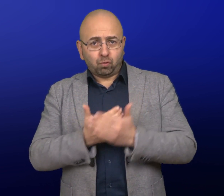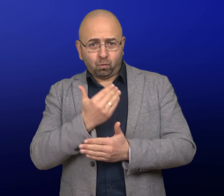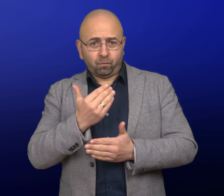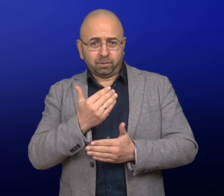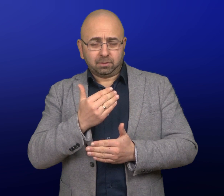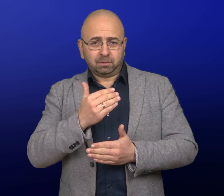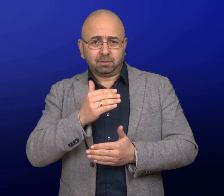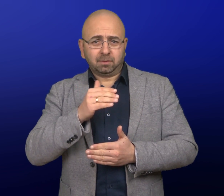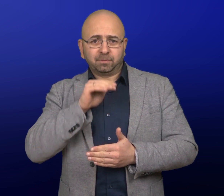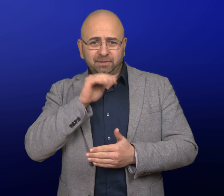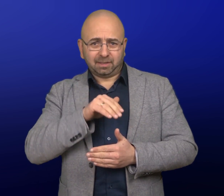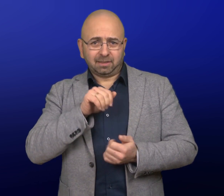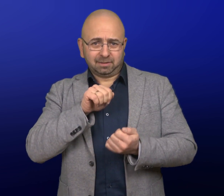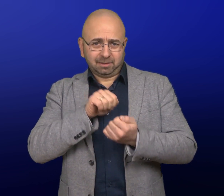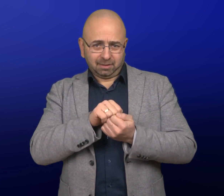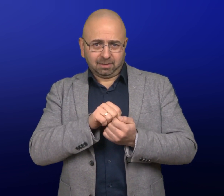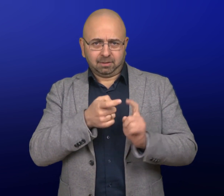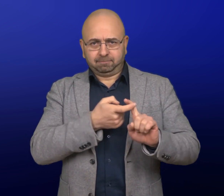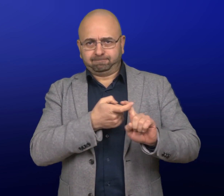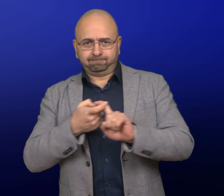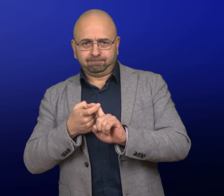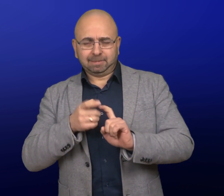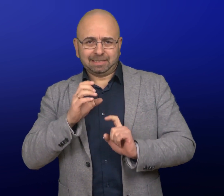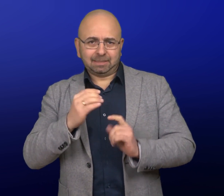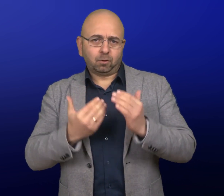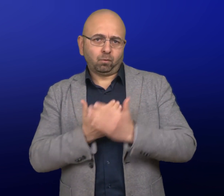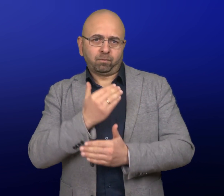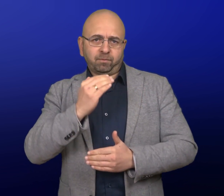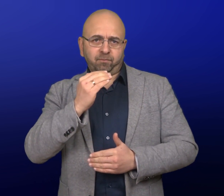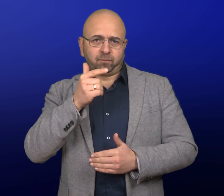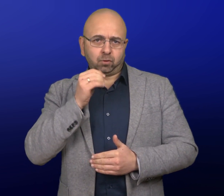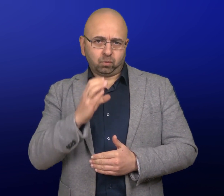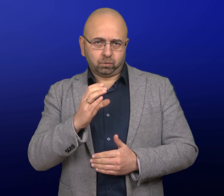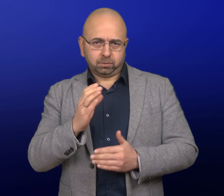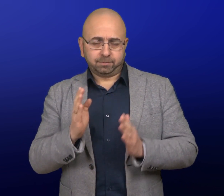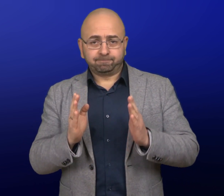Новый профстандарт увязан с ФГОС.